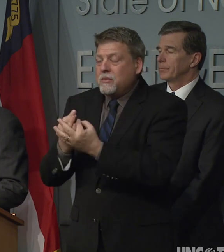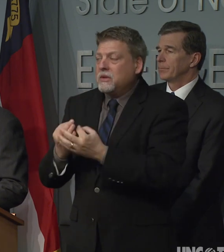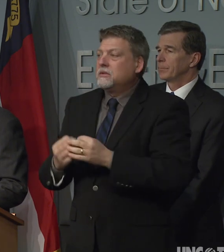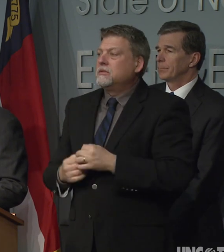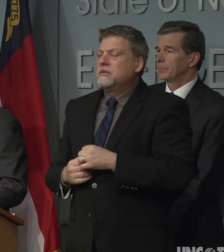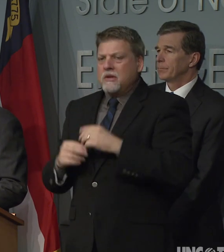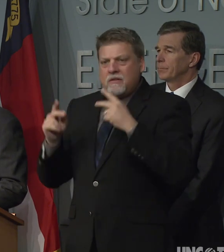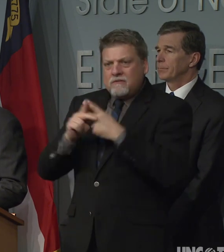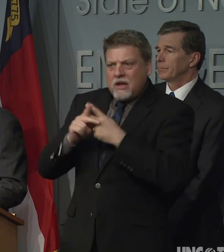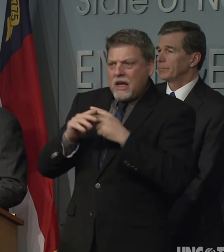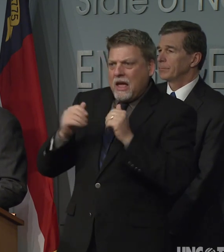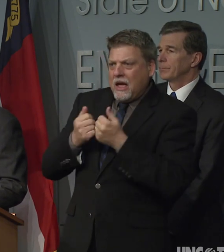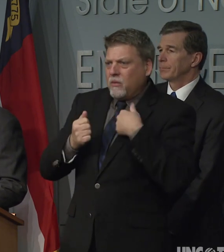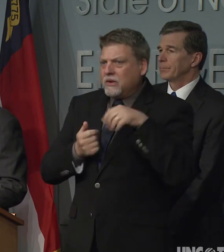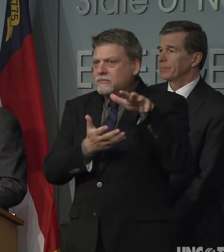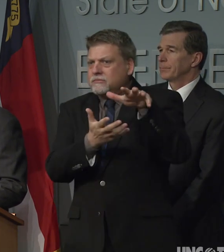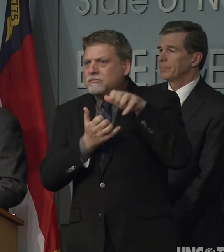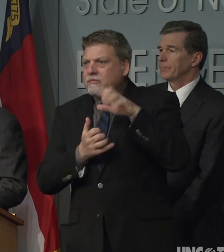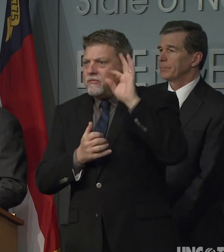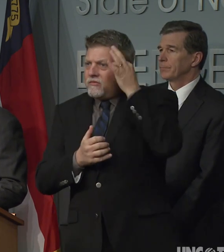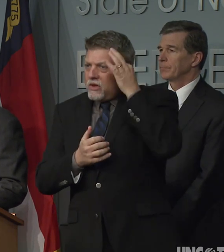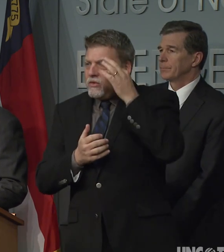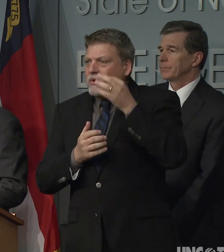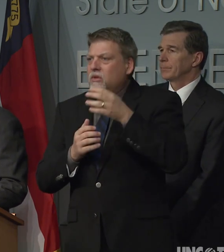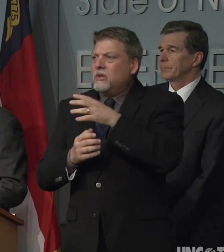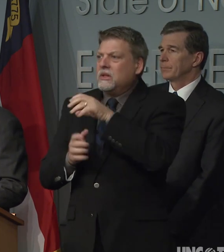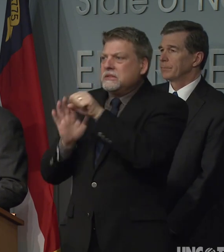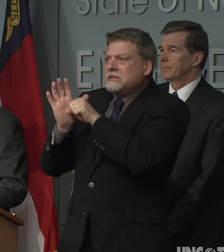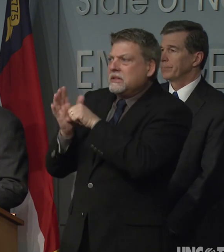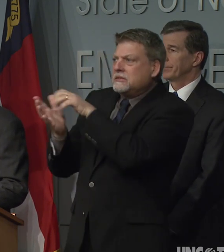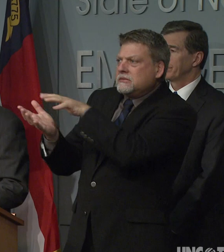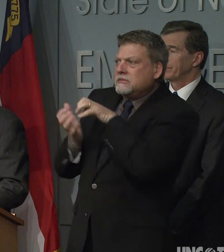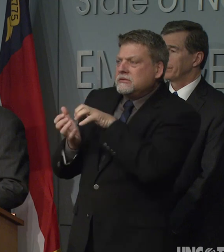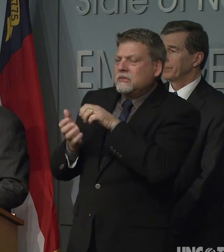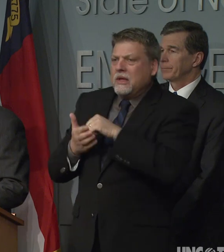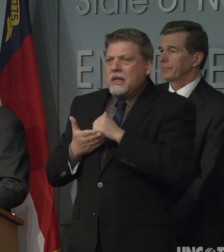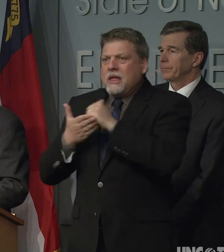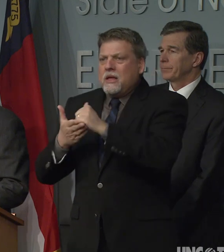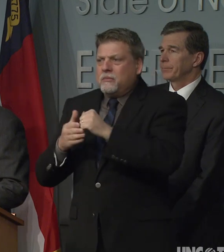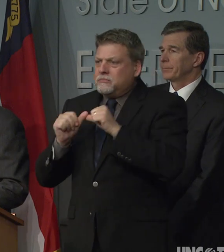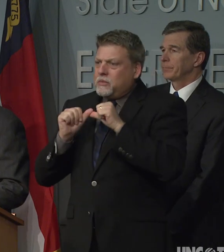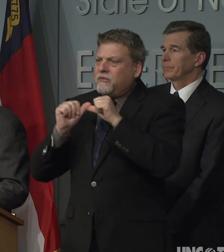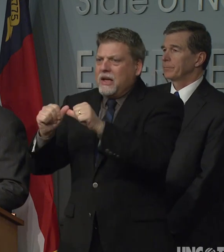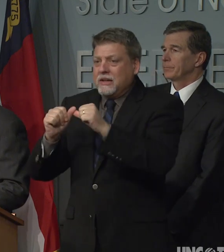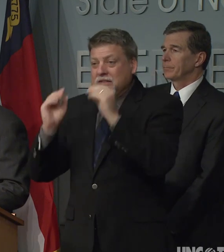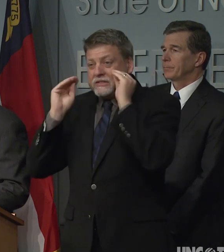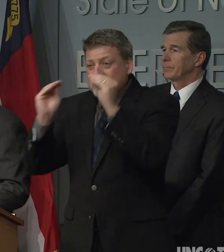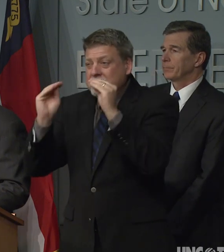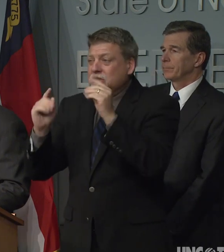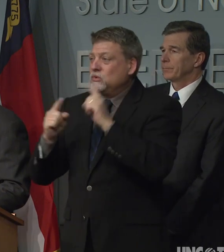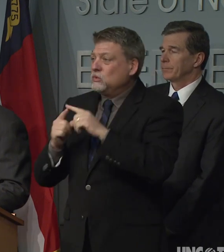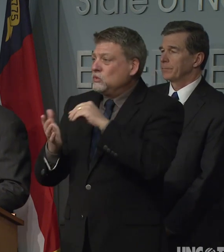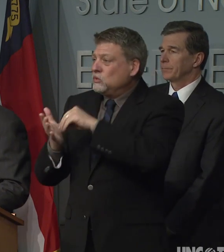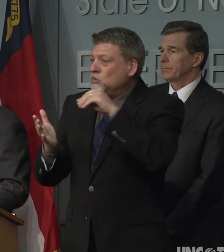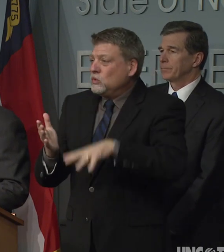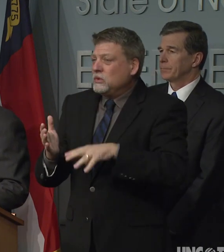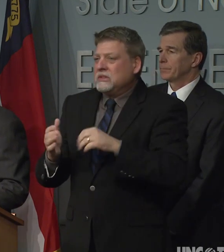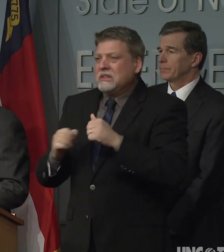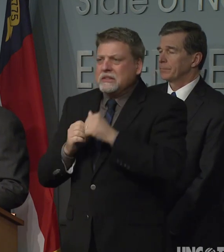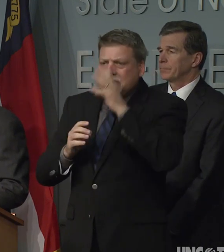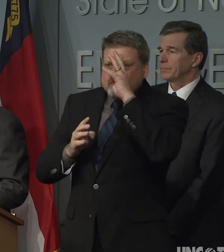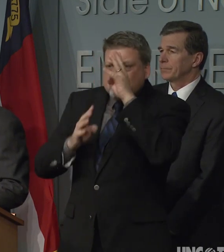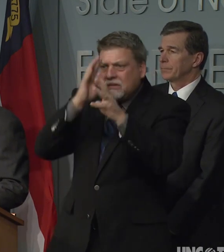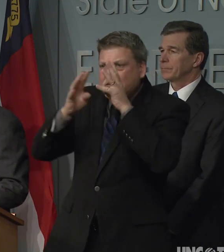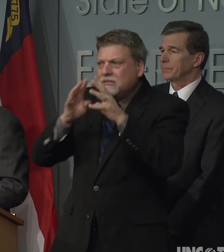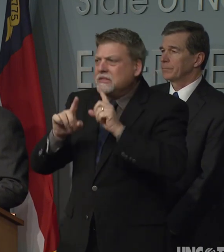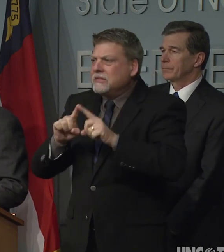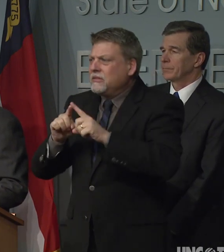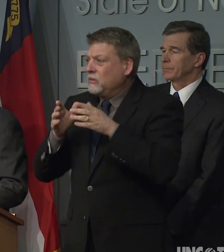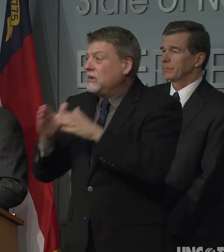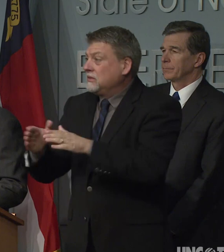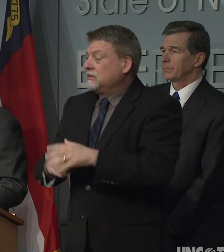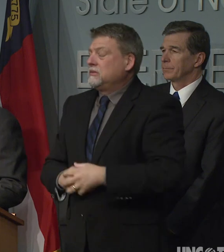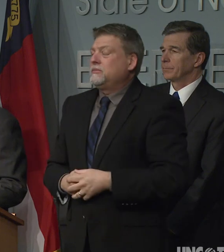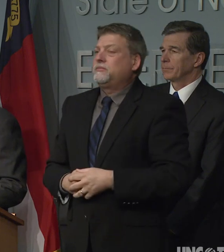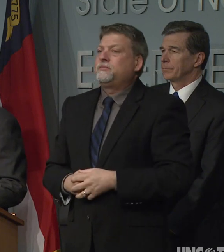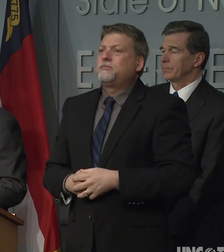identificando las las leyes federales y estatales, y también y también poder ofrecer dando clases a los estudiantes,